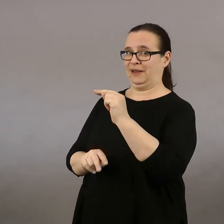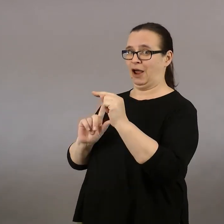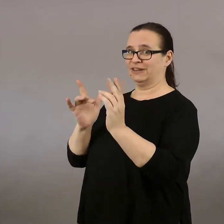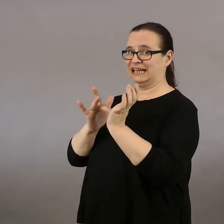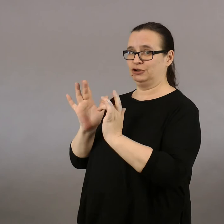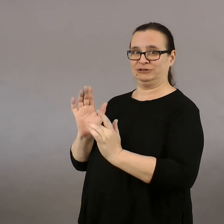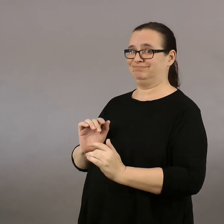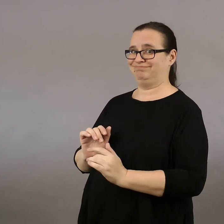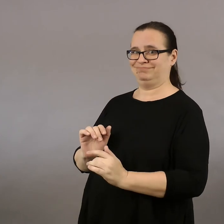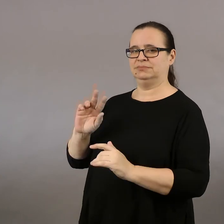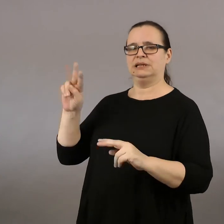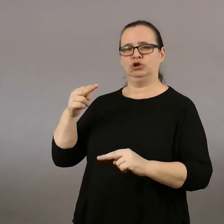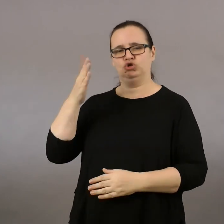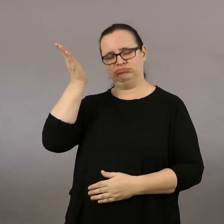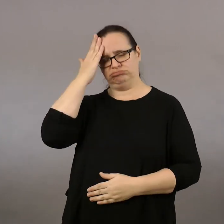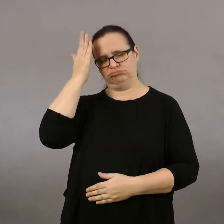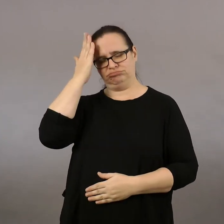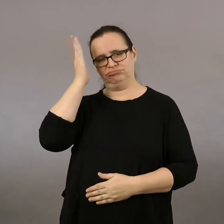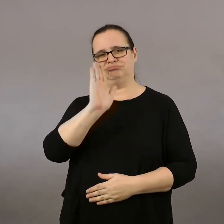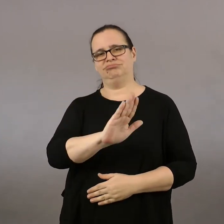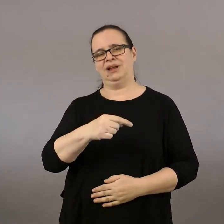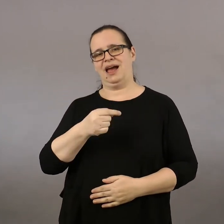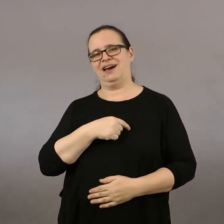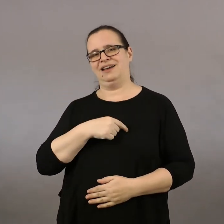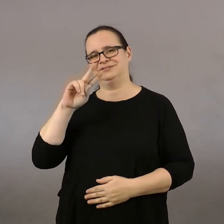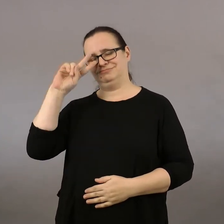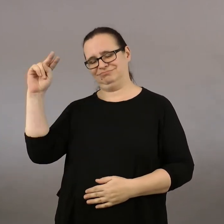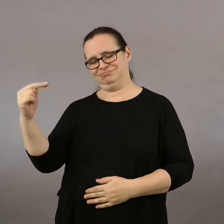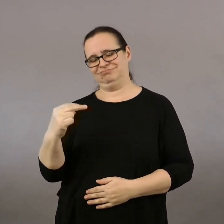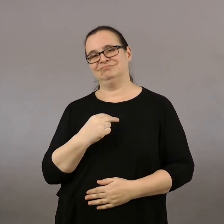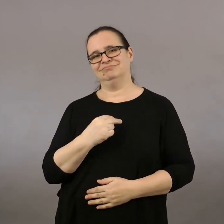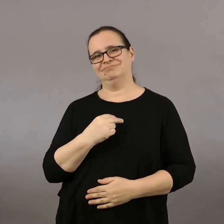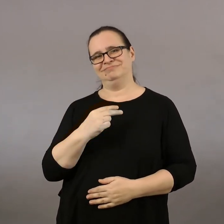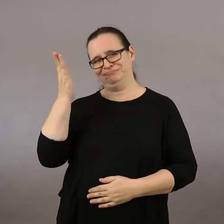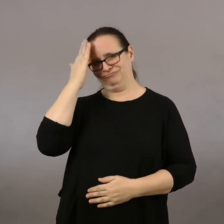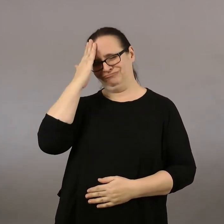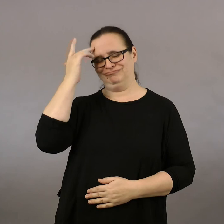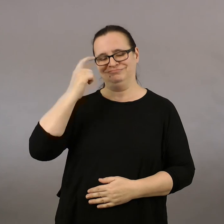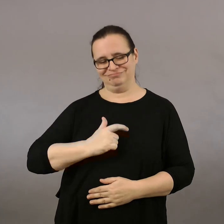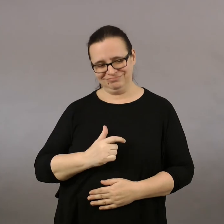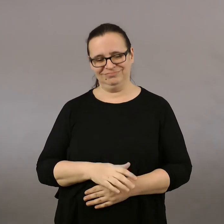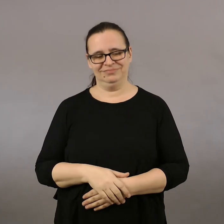Menschen schauen nur mit den Augen Aber Gott schaut ins Herz